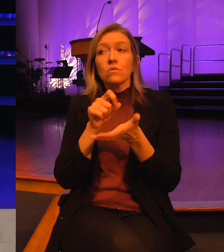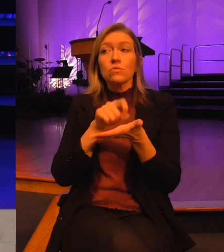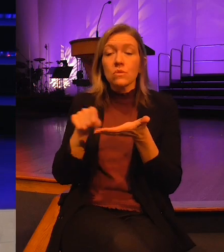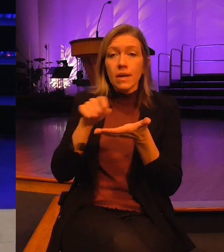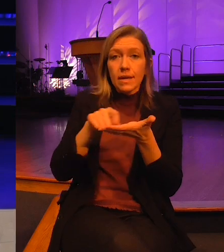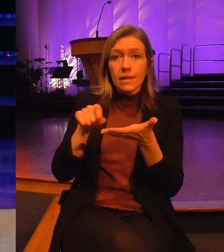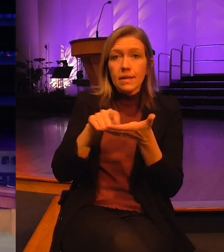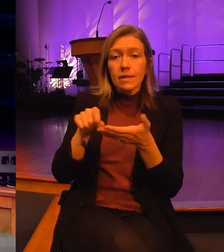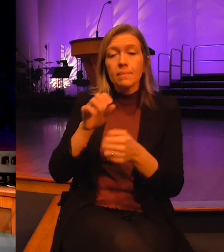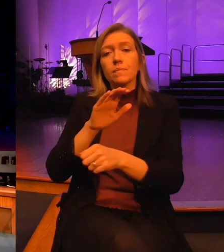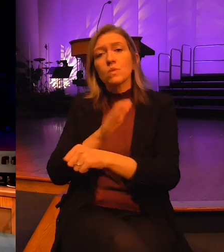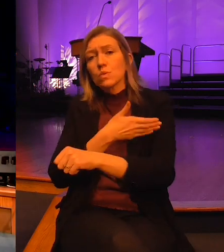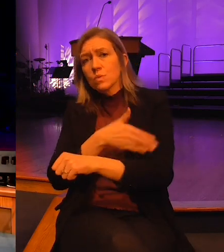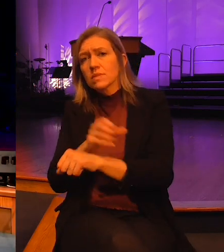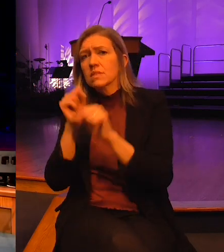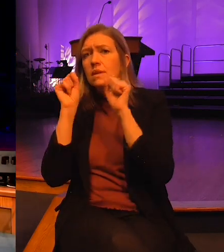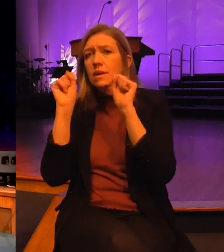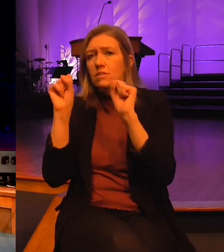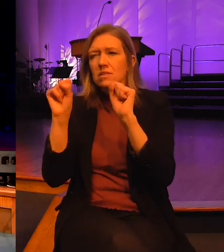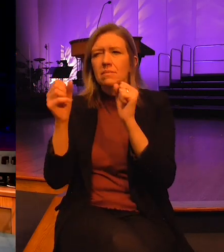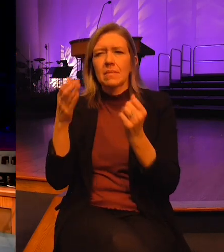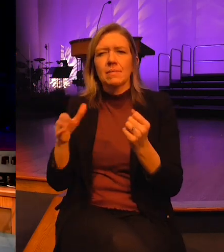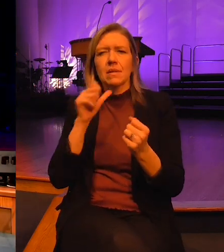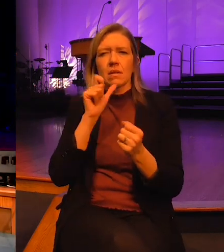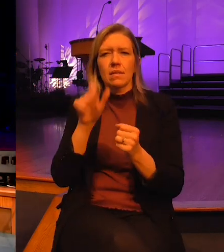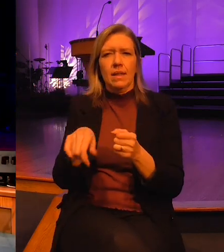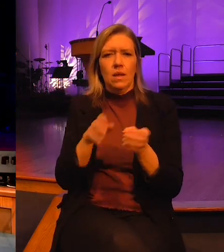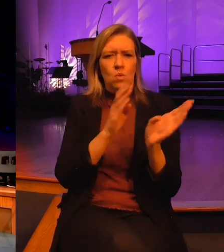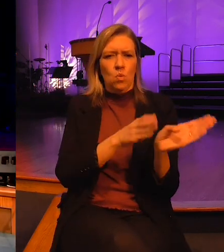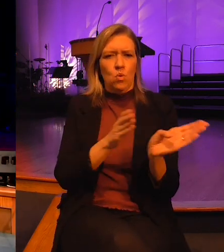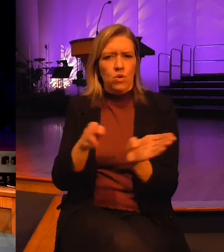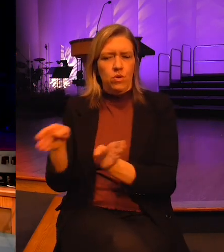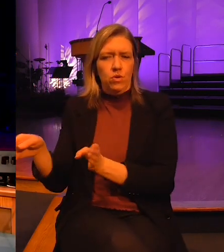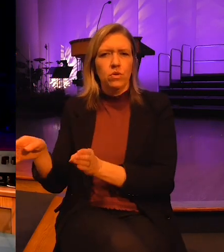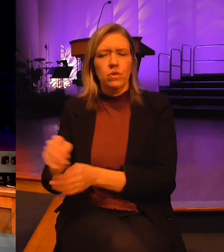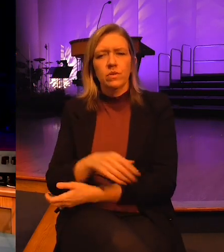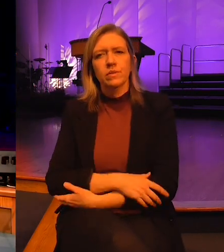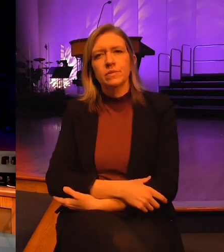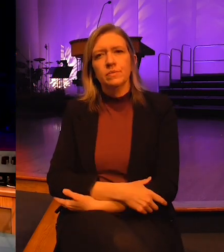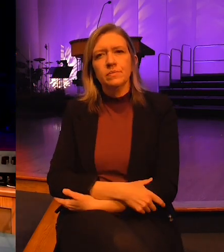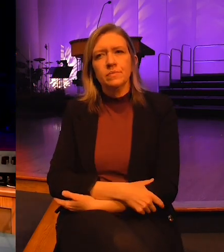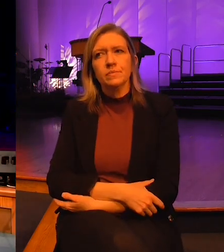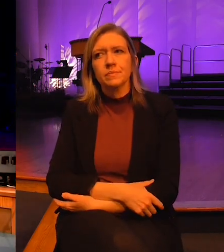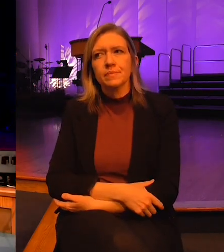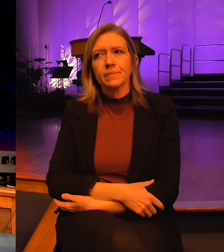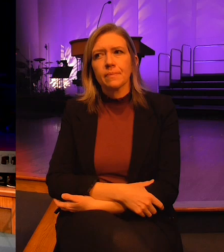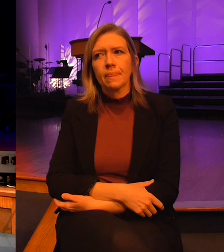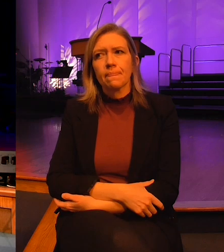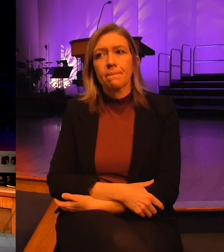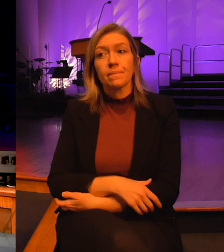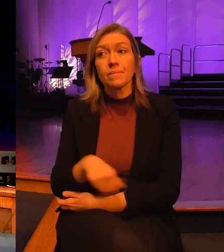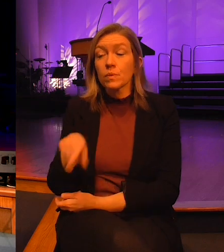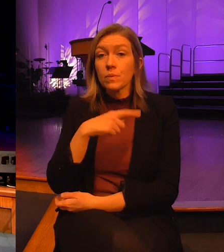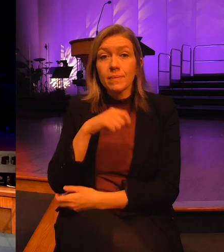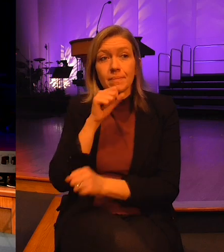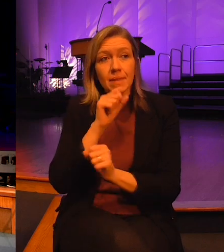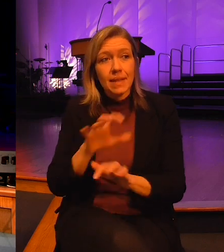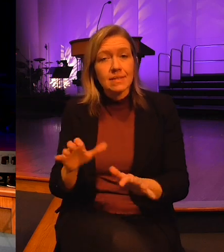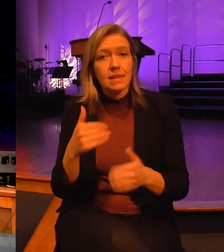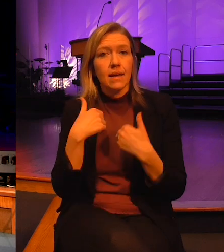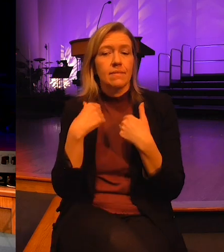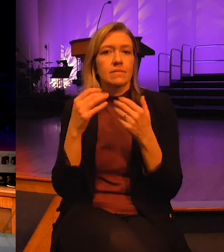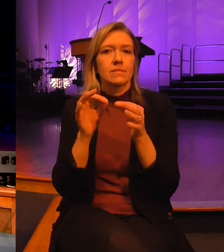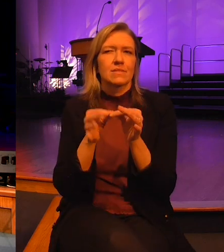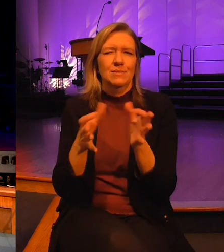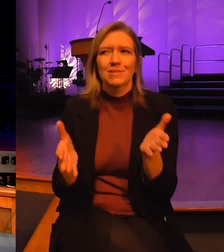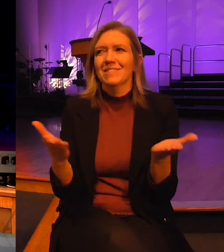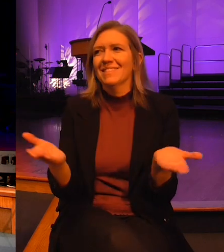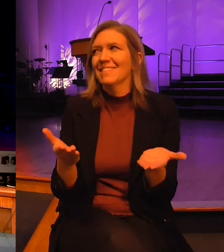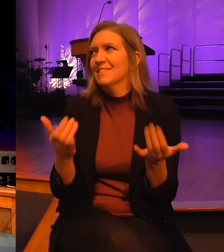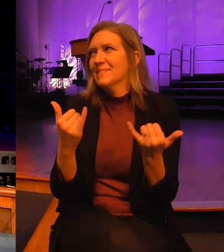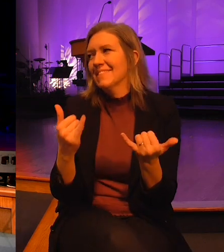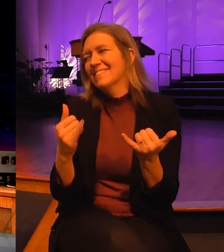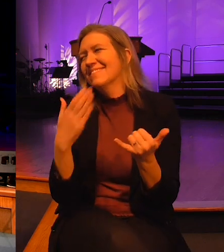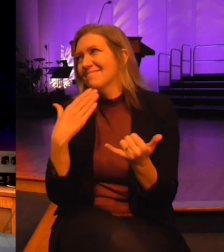orden, ¿no tenemos la bendición de tener un intérprete de ASL hoy? Muchas gracias por su servicio,